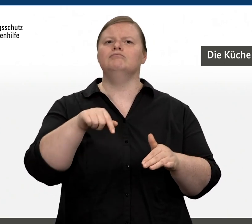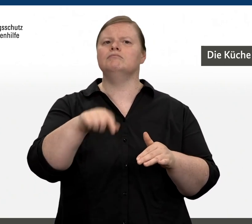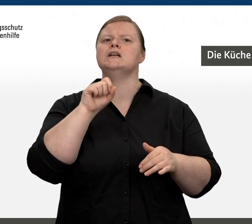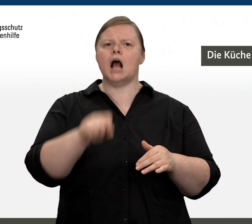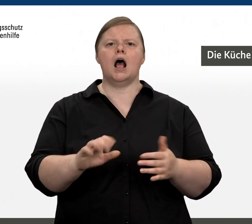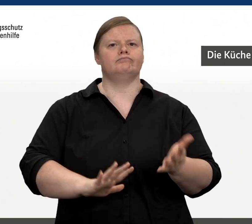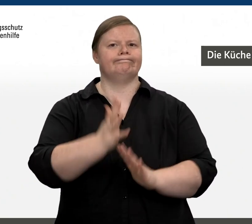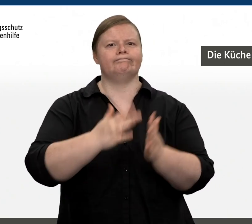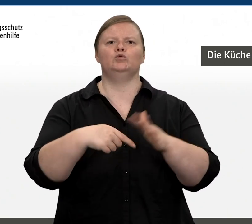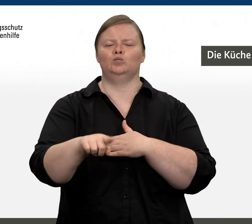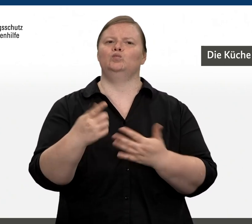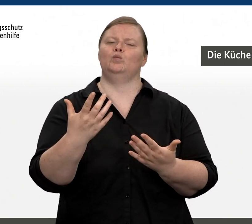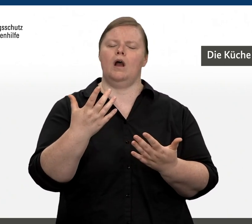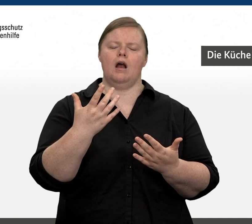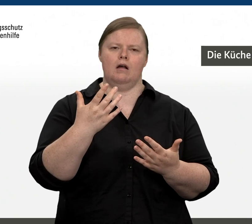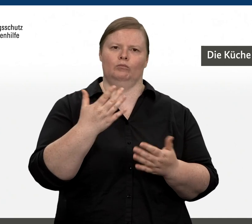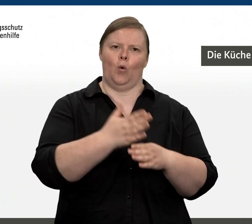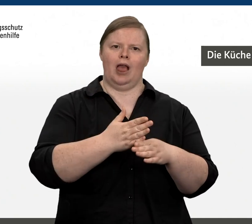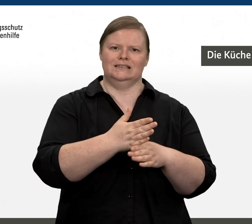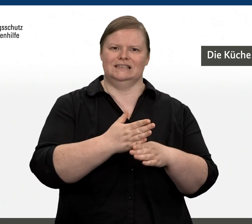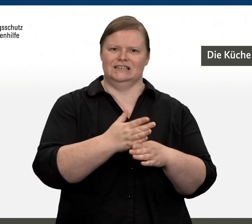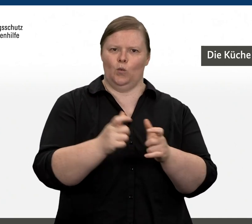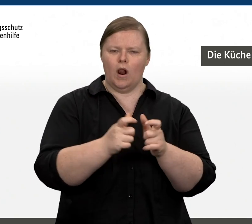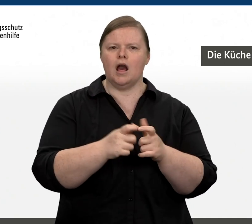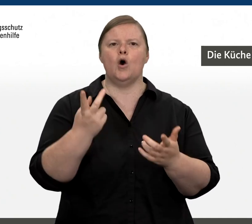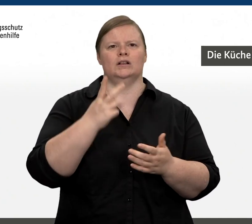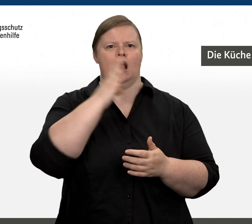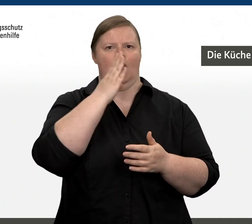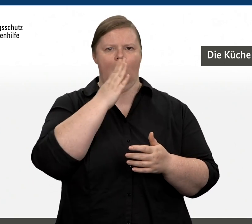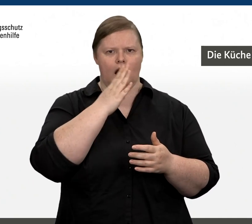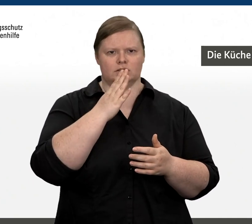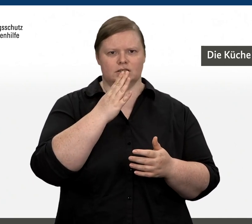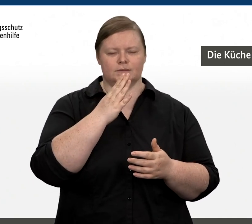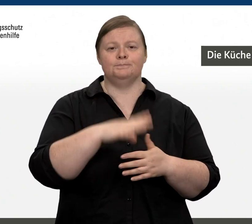der mit Holzkohle oder Gas betrieben wird.